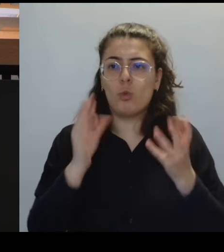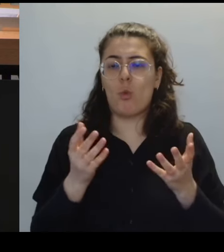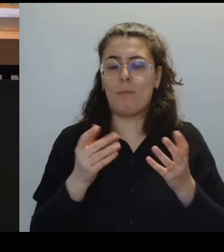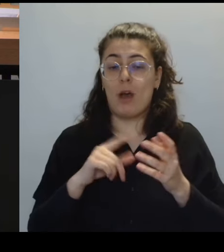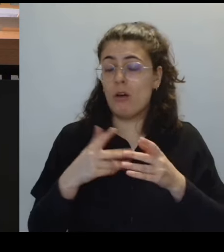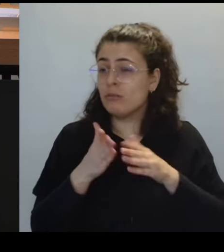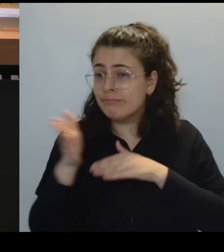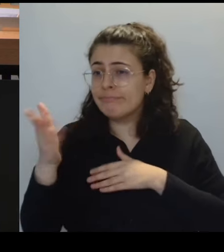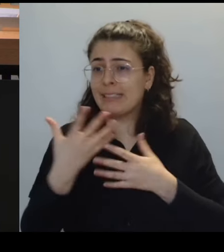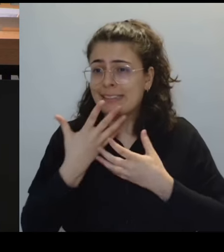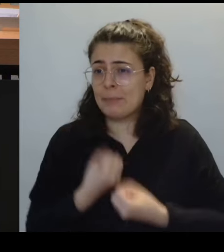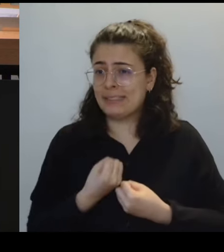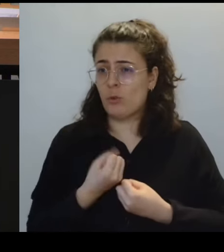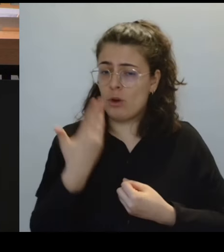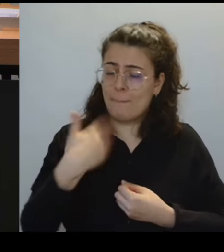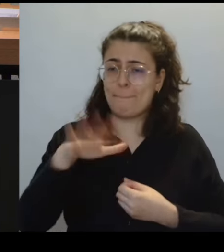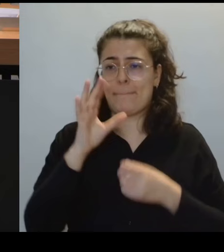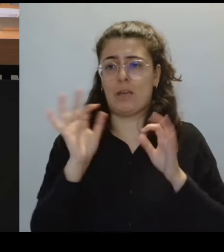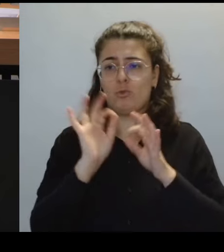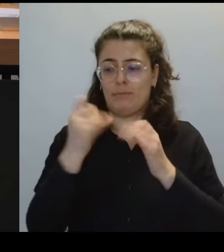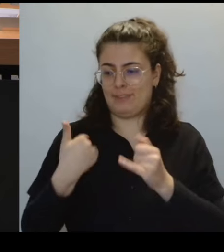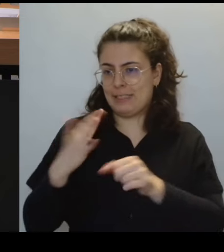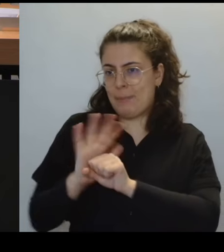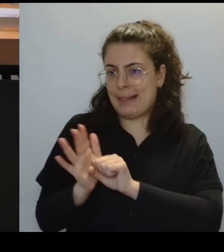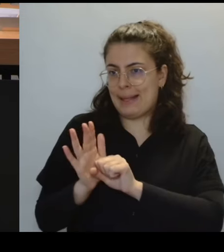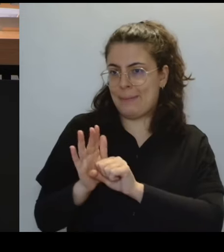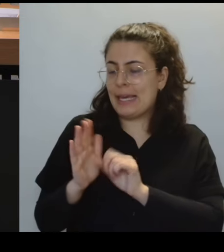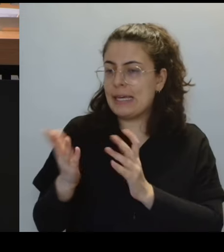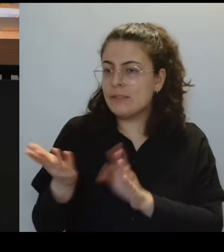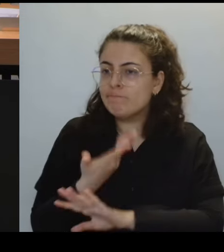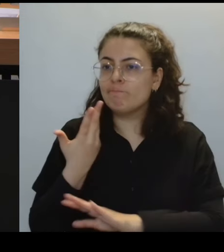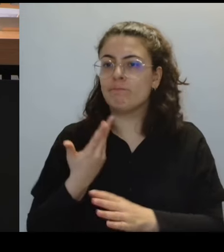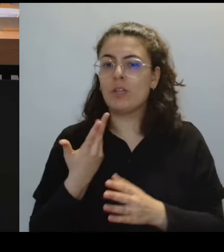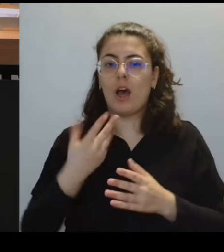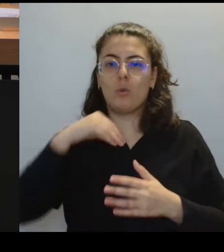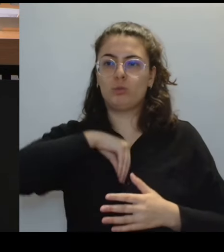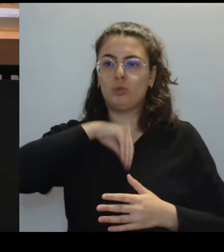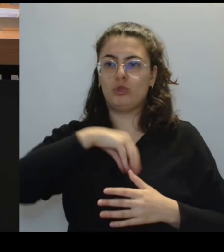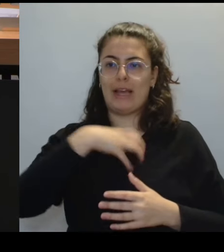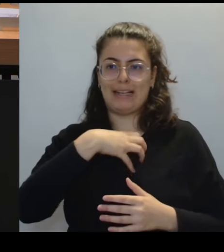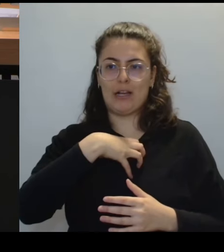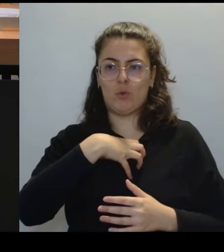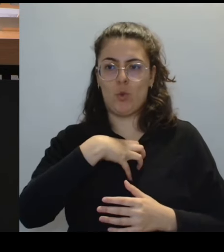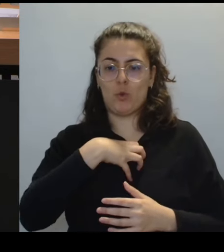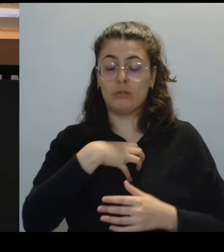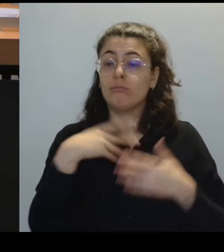Pandemie oder andere psychischen Erkrankungen, lassen sich mit diesen frühzeitigen Untersuchungen erkennen. Und es lässt sich gegensteuern.